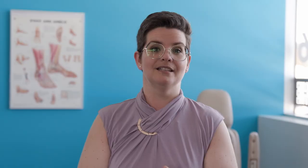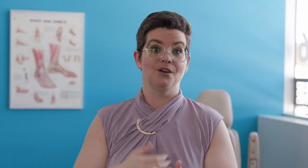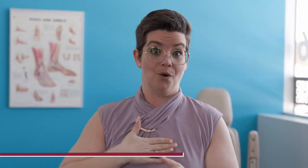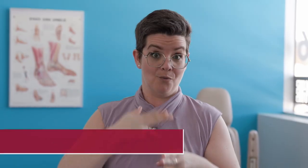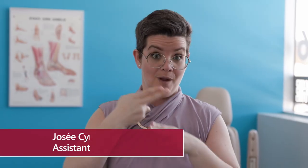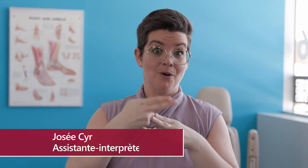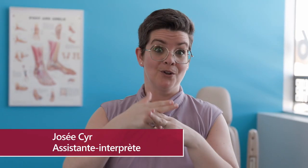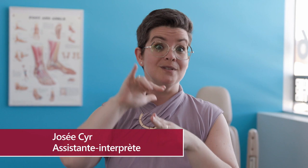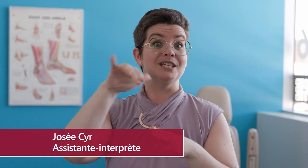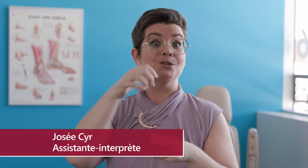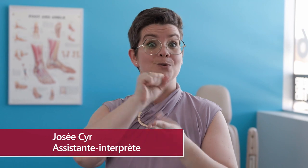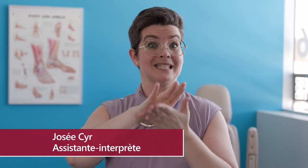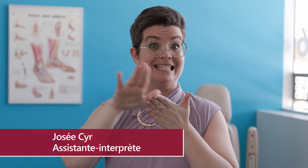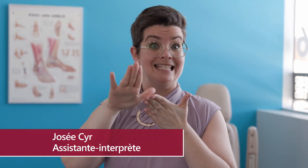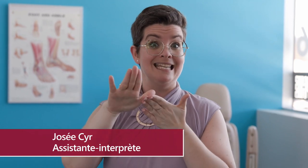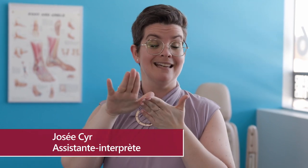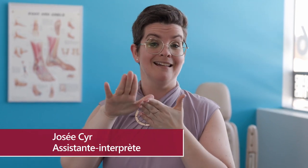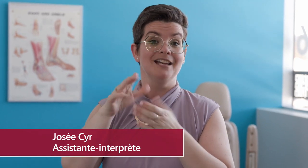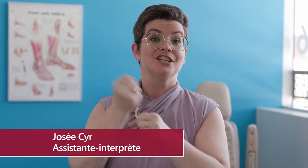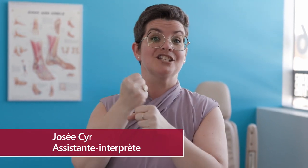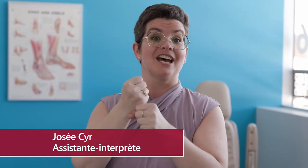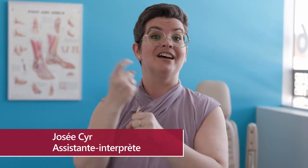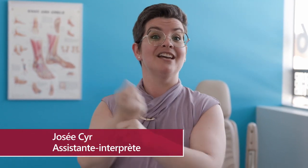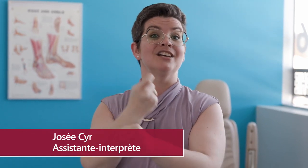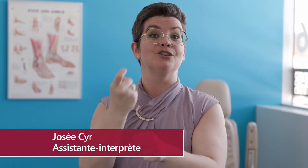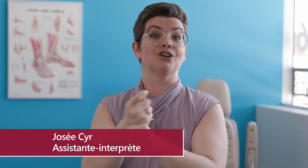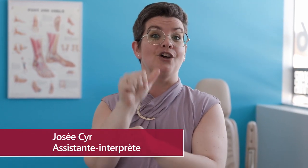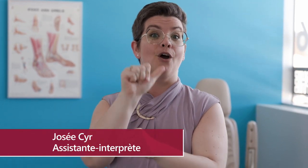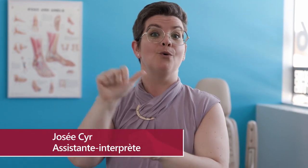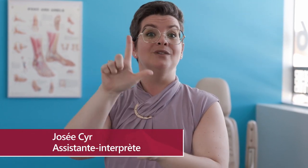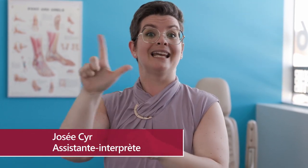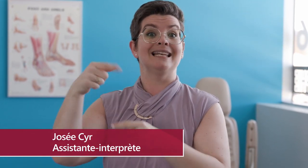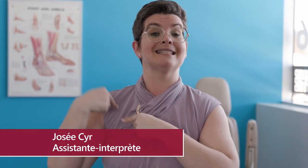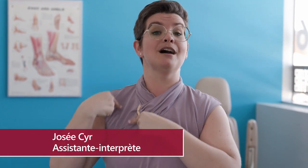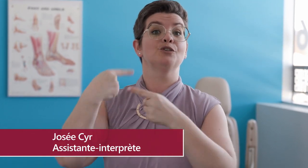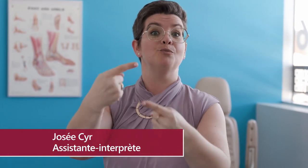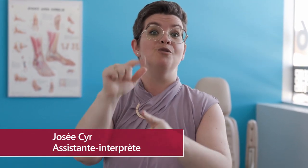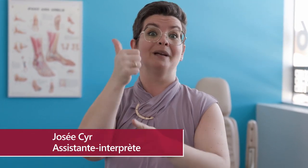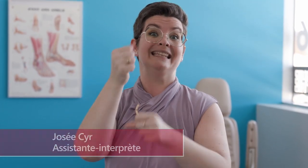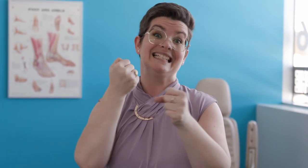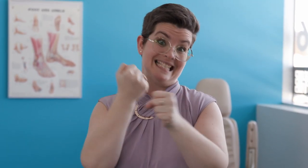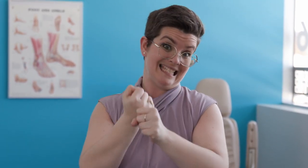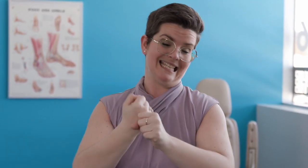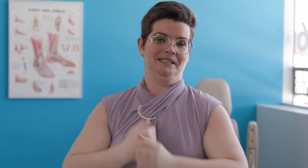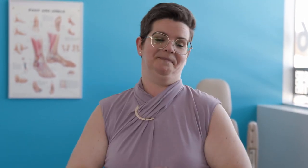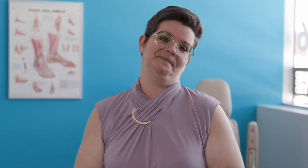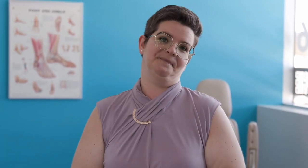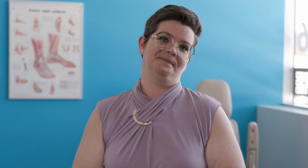Donc, moi, mon nom, c'est Josée Cyr. Je travaille avec Dre Lessard depuis maintenant 10 ans.